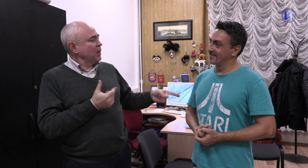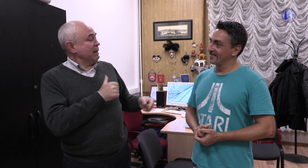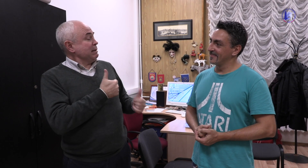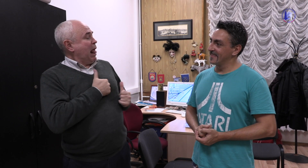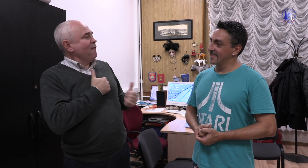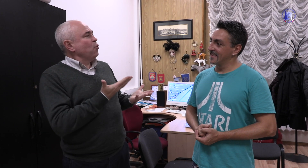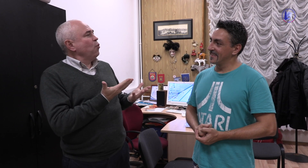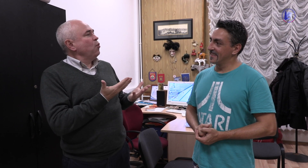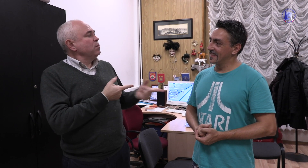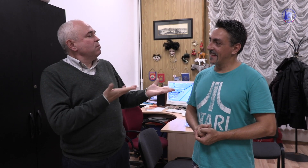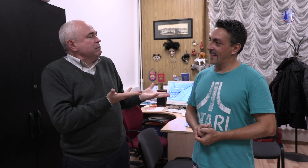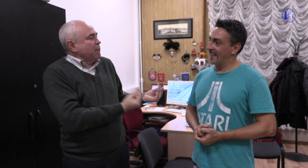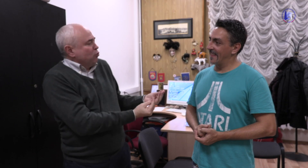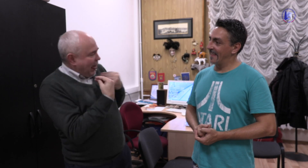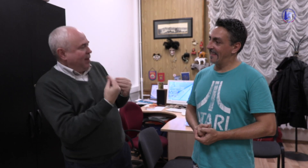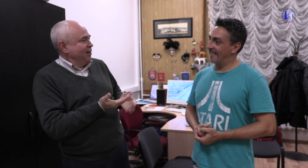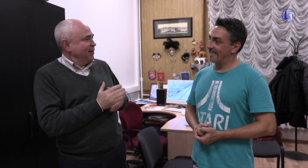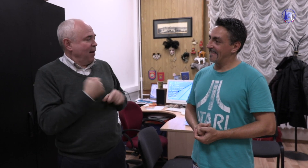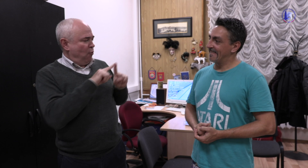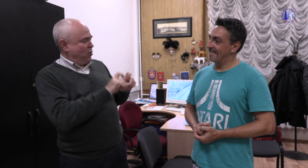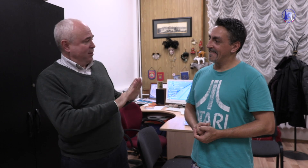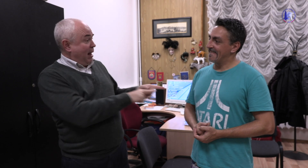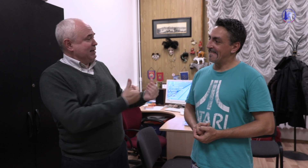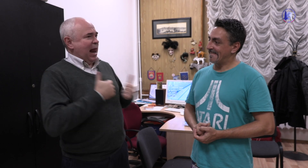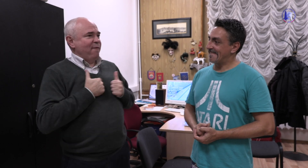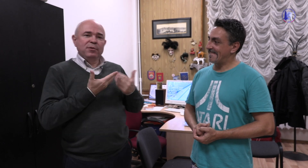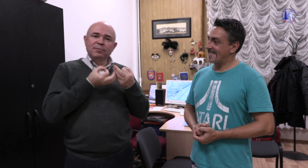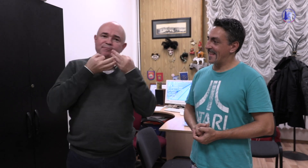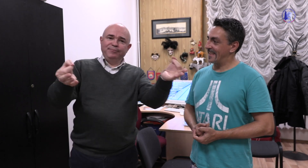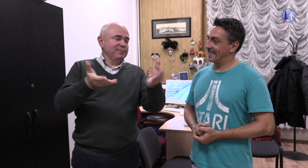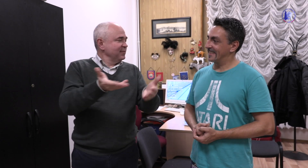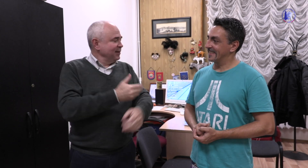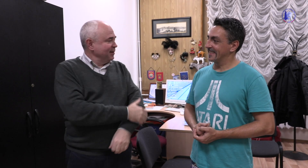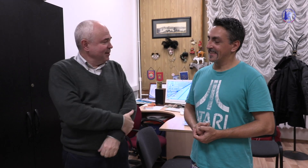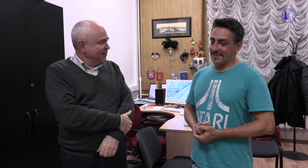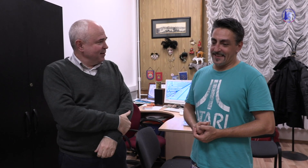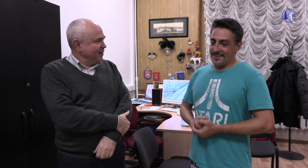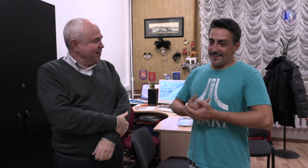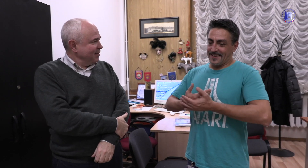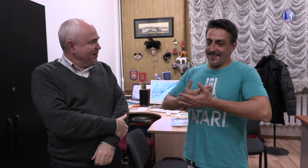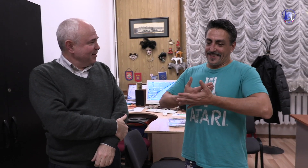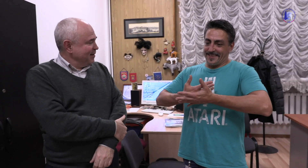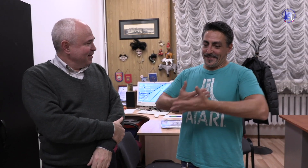А теперь скажите что-нибудь от себя. Я не задаю вопрос. Говорите в камеру.